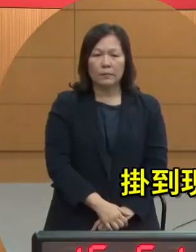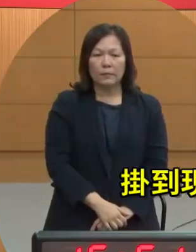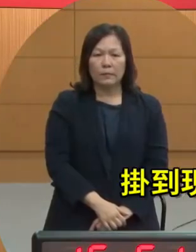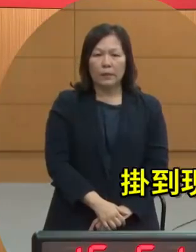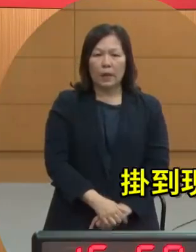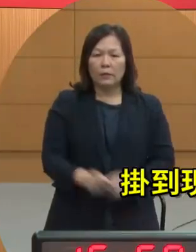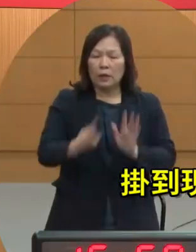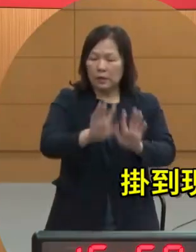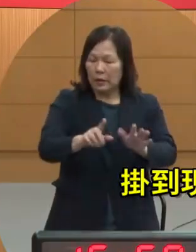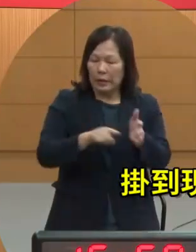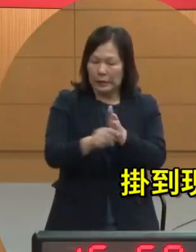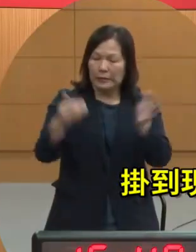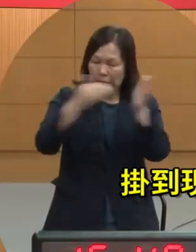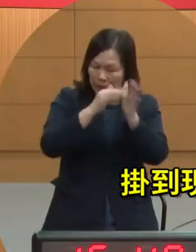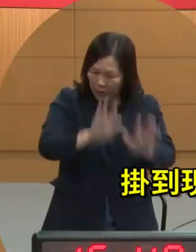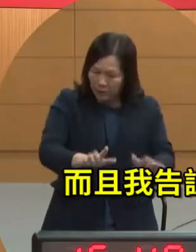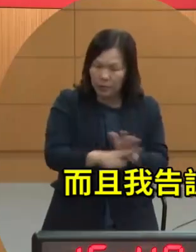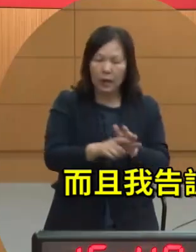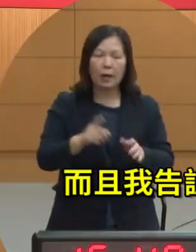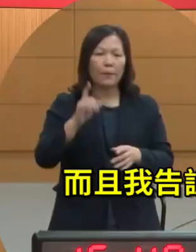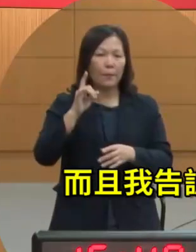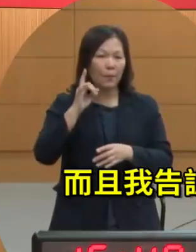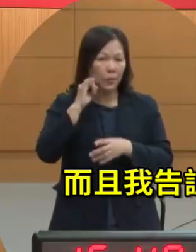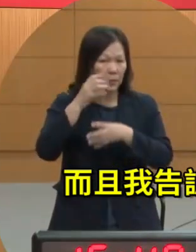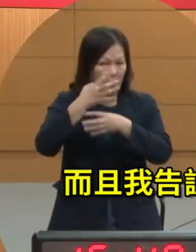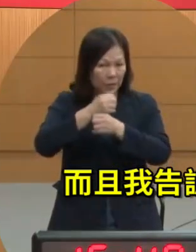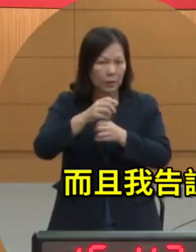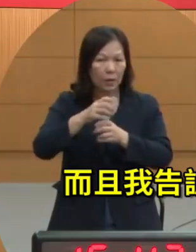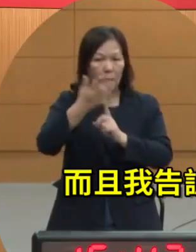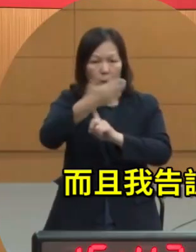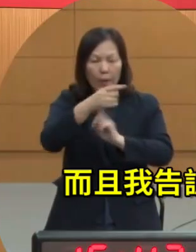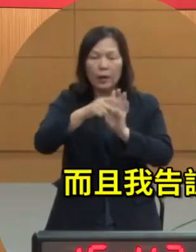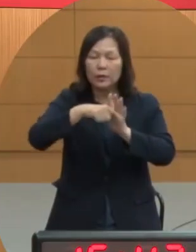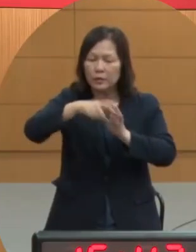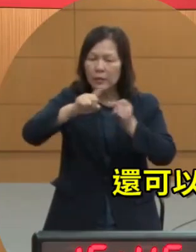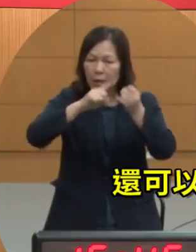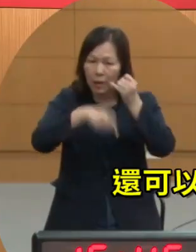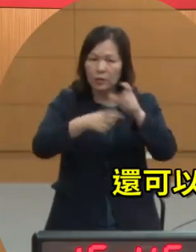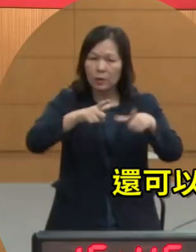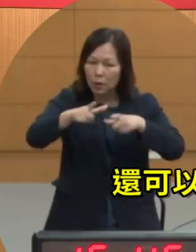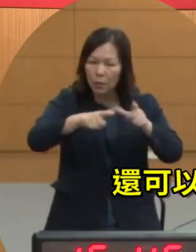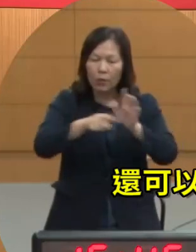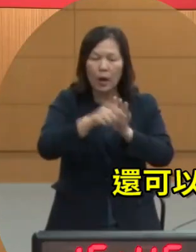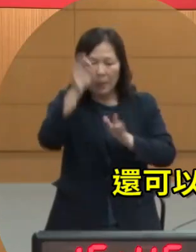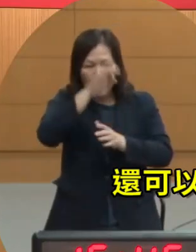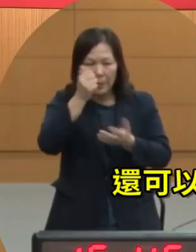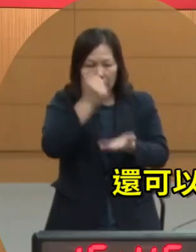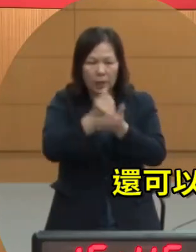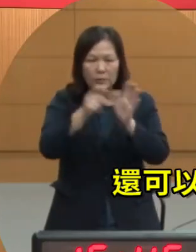掛到現在 那還是母親節的旗子 而且我告訴各位 你現在去墾丁國家公園 還可以找到周佳琪母親節的布條